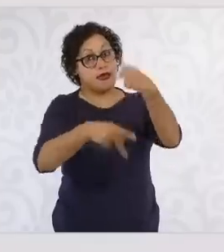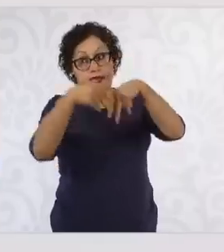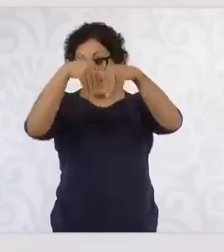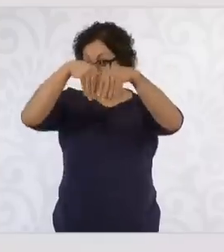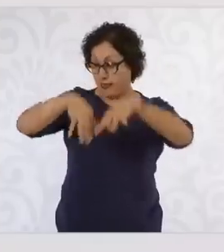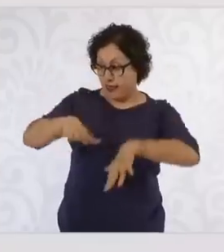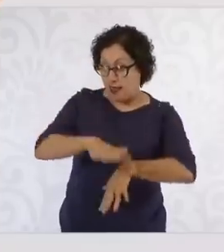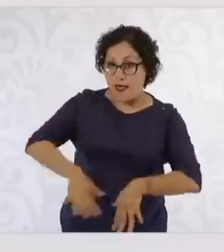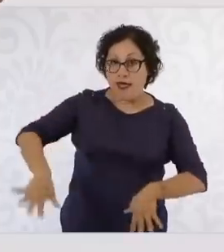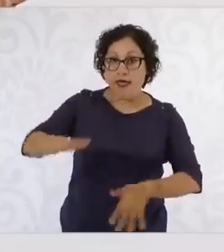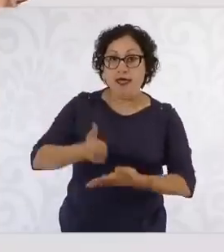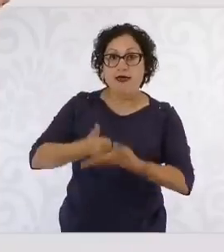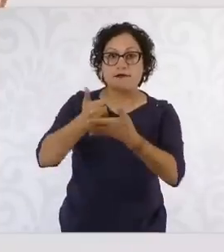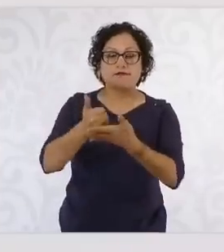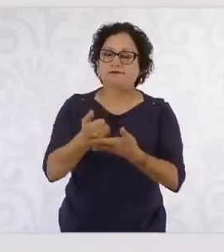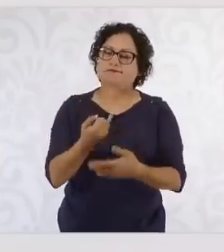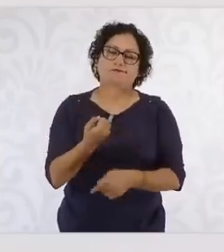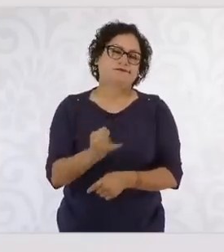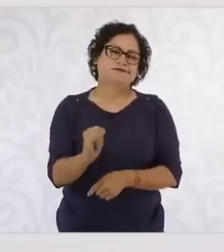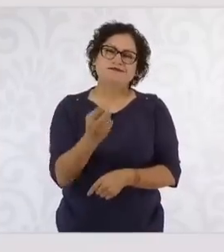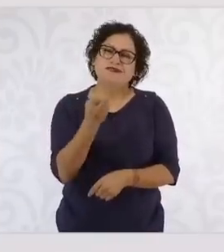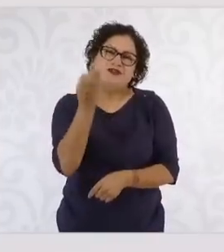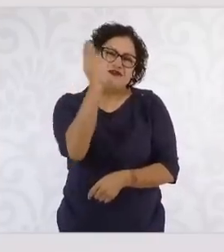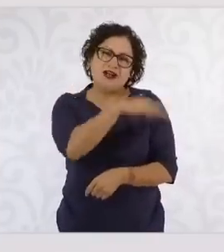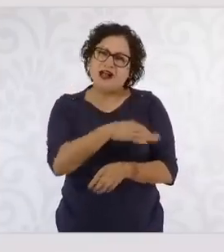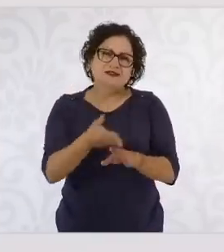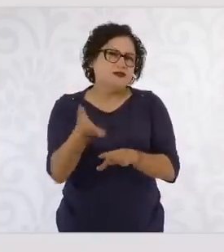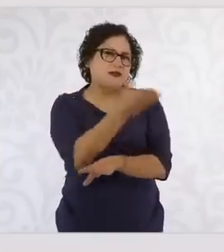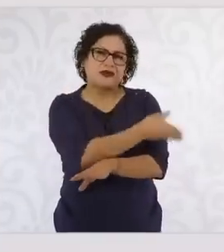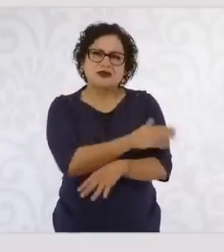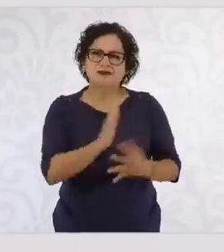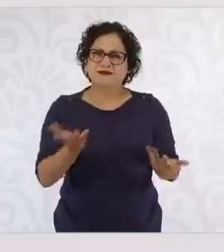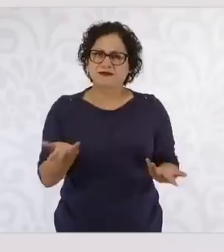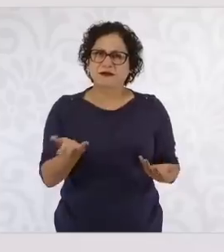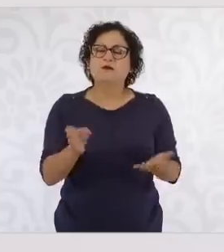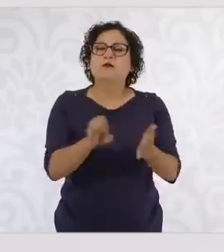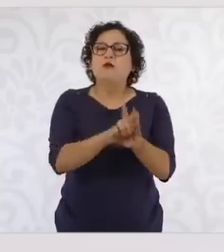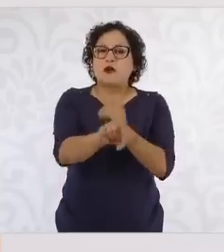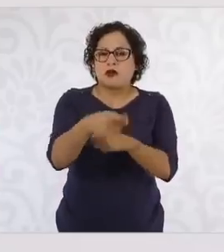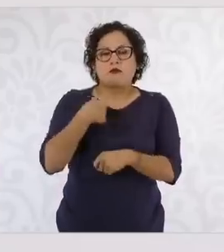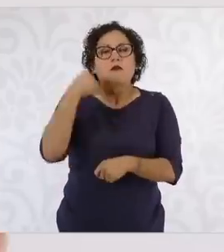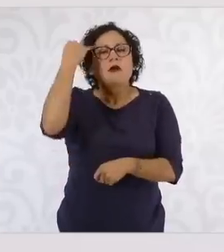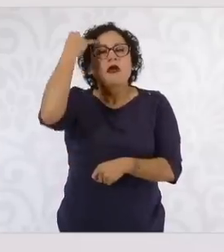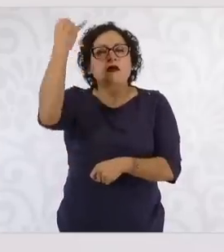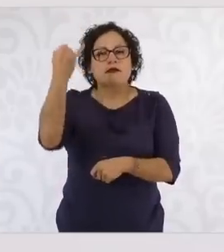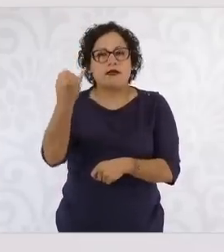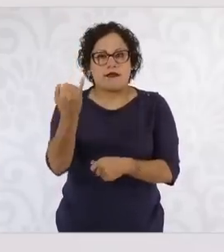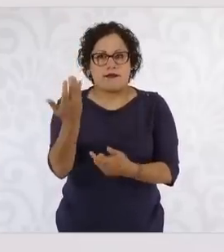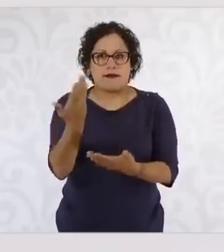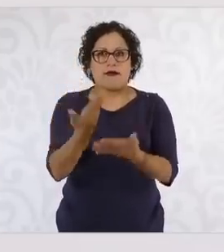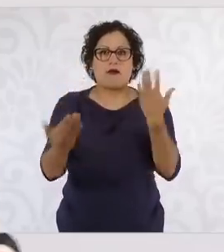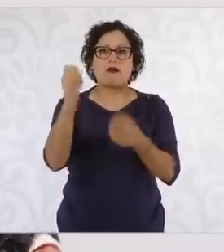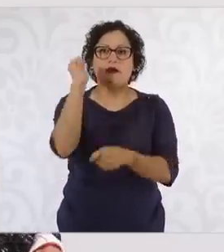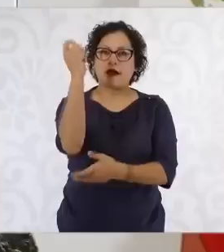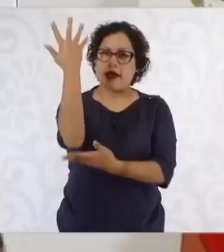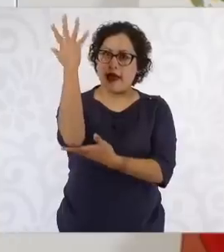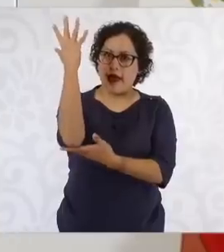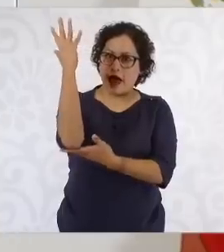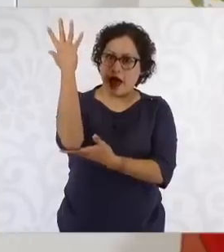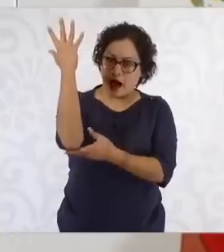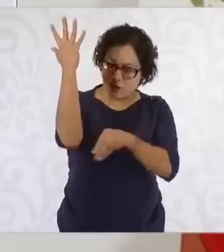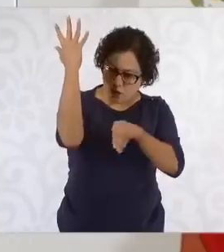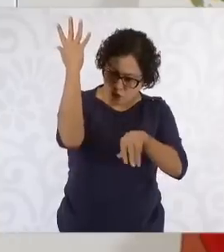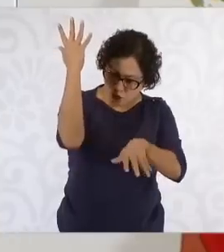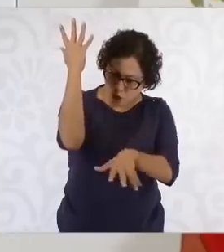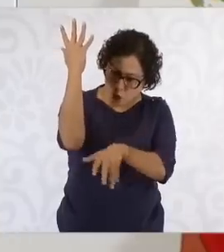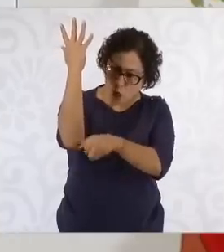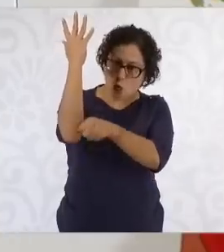que un árbol crezca pues hay que regar abajo es lo mismo para que la economía mexicana florezca